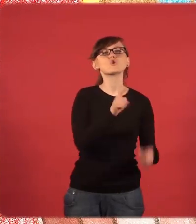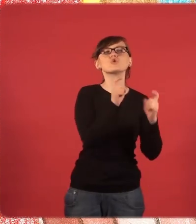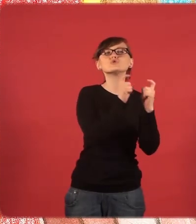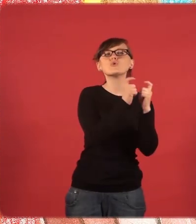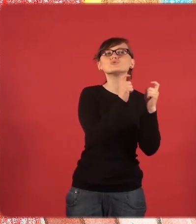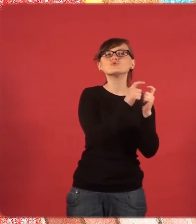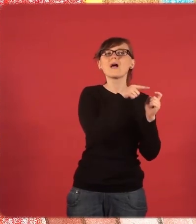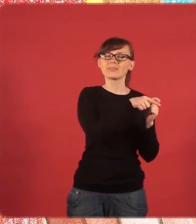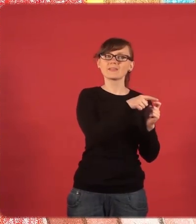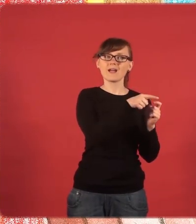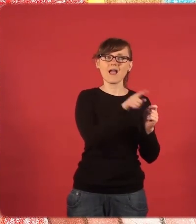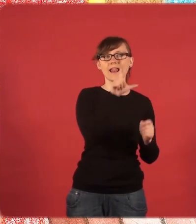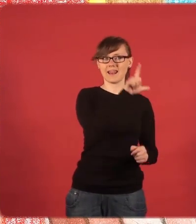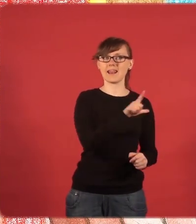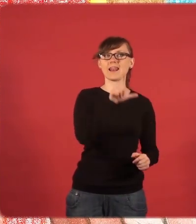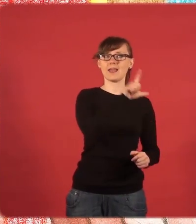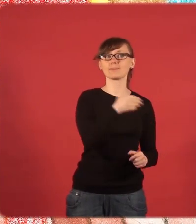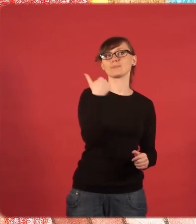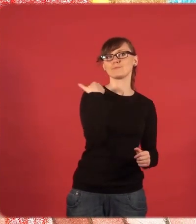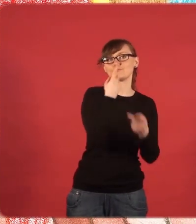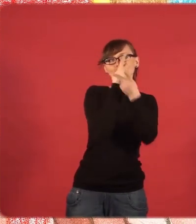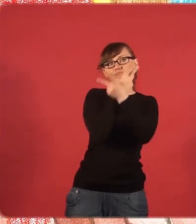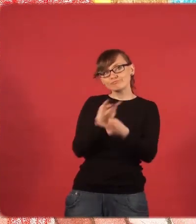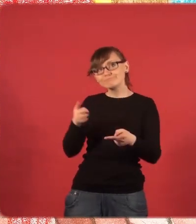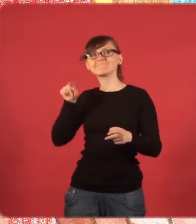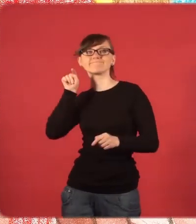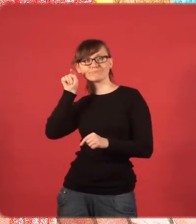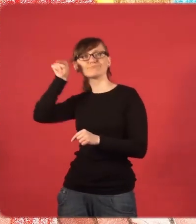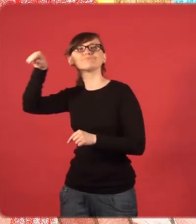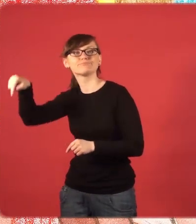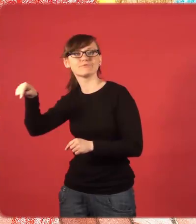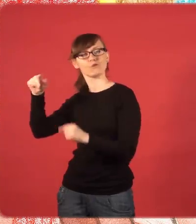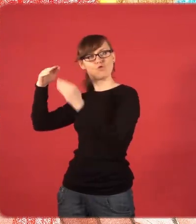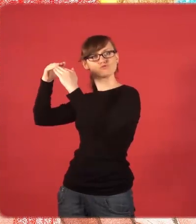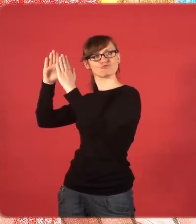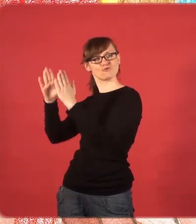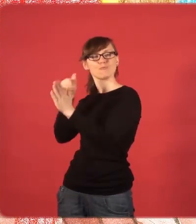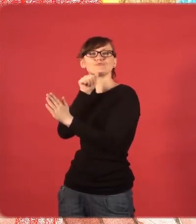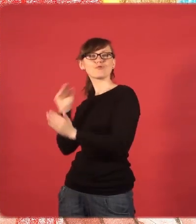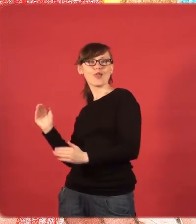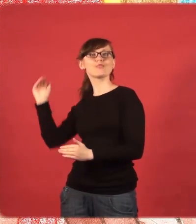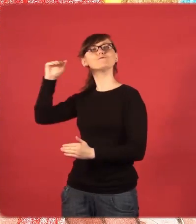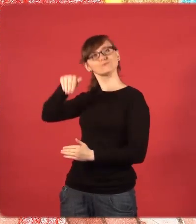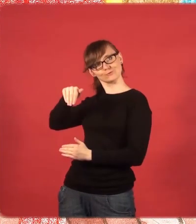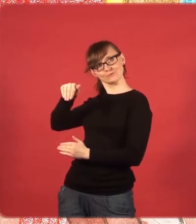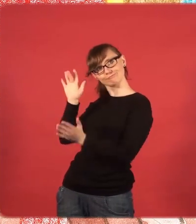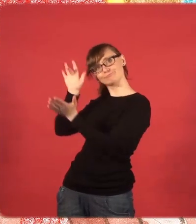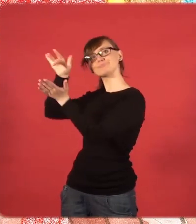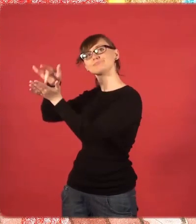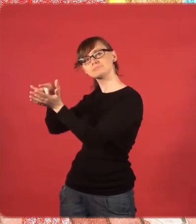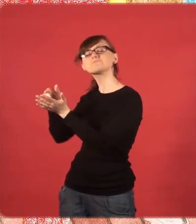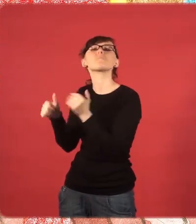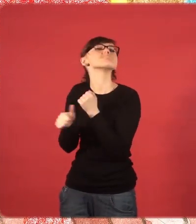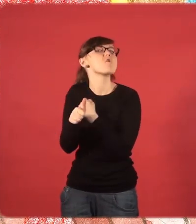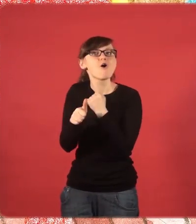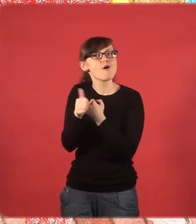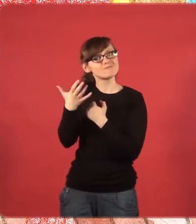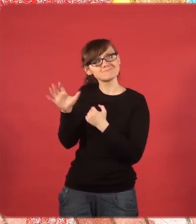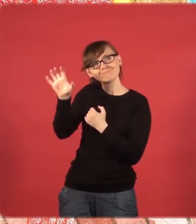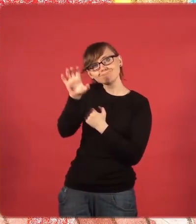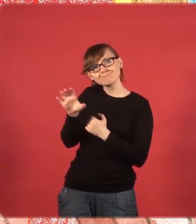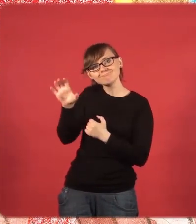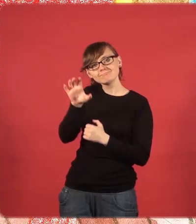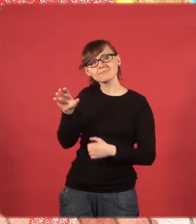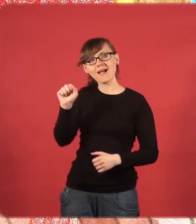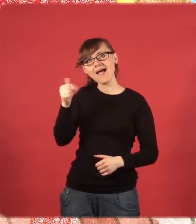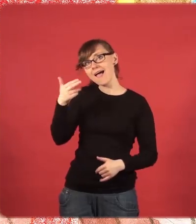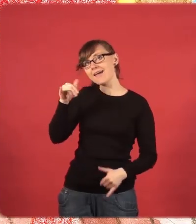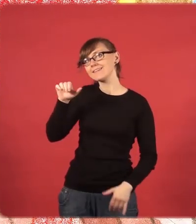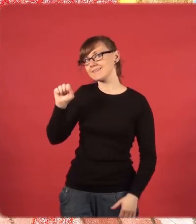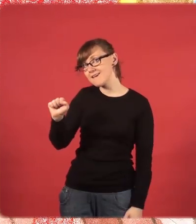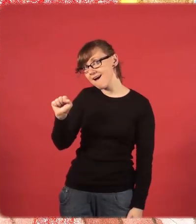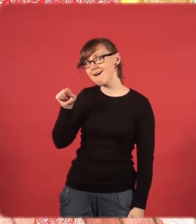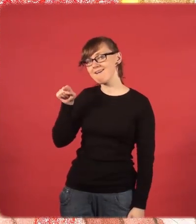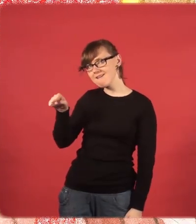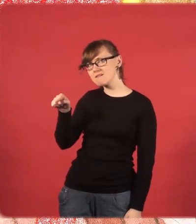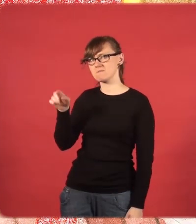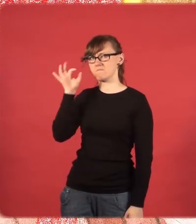Małgorzata Linde postanowiła odwiedzić Cuthbertów, żeby przyjrzeć się dokładnie przygarniętej przez nich dziewczynce.